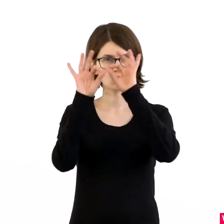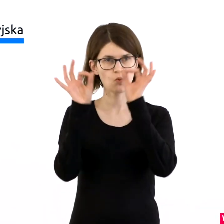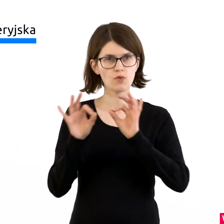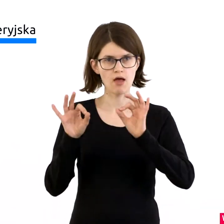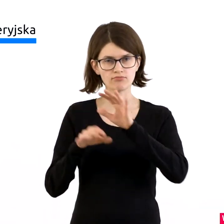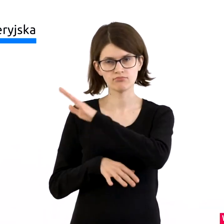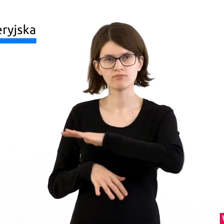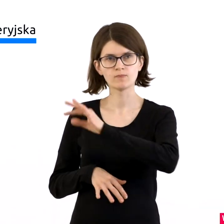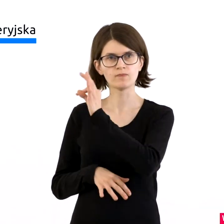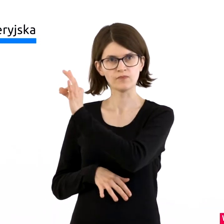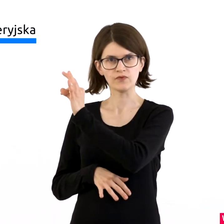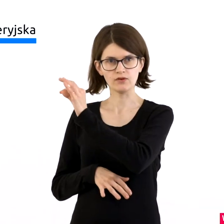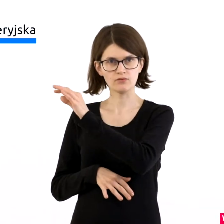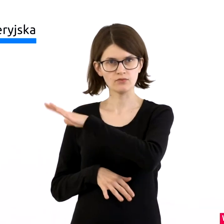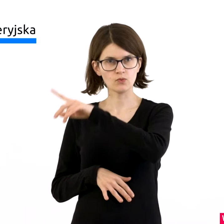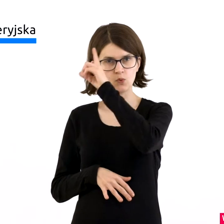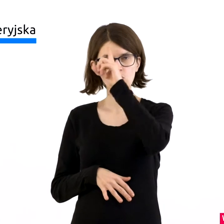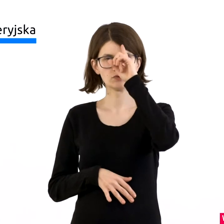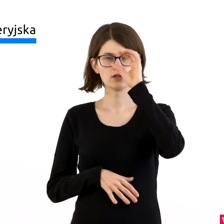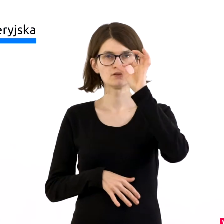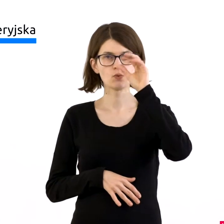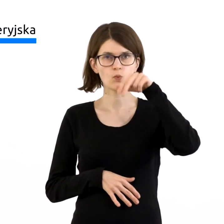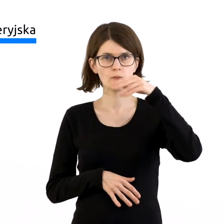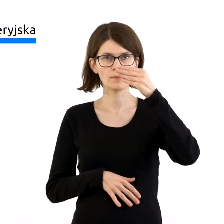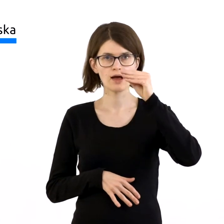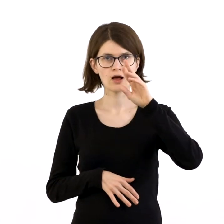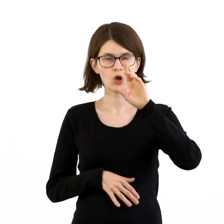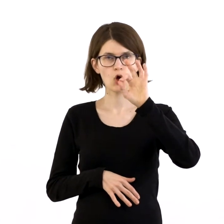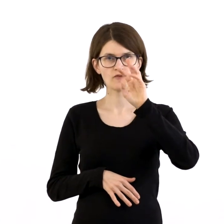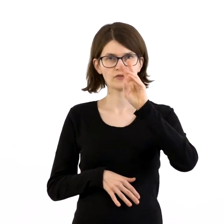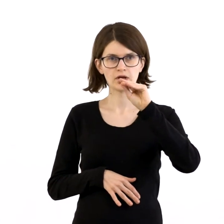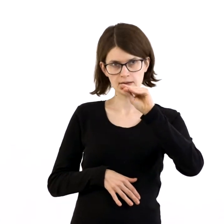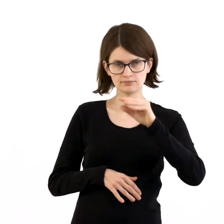Sztuka sumeryjska